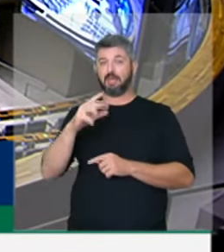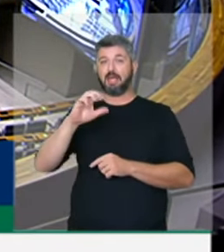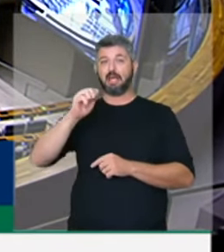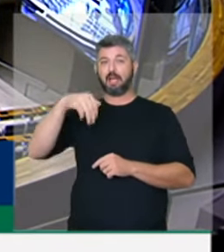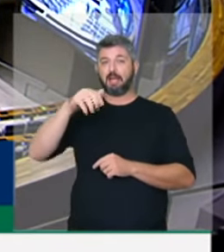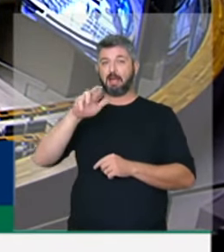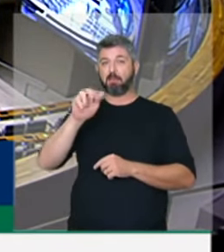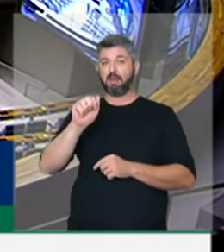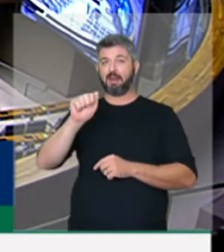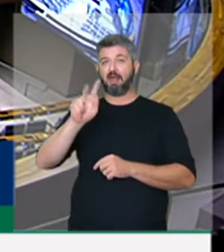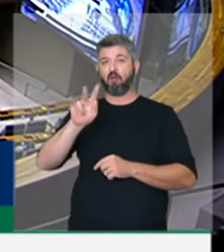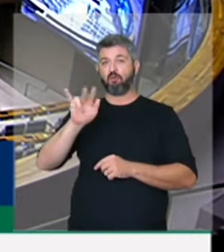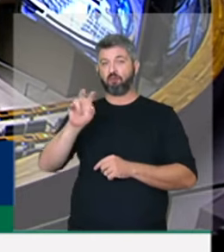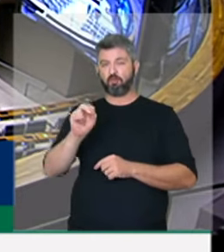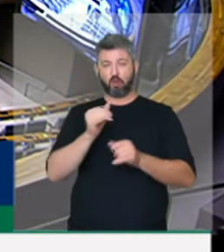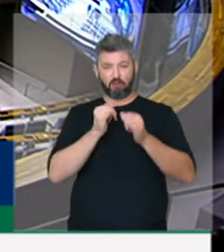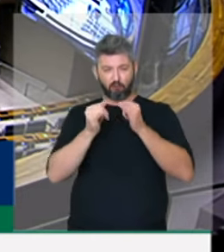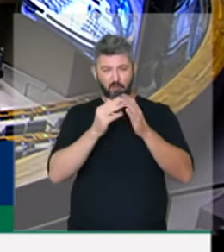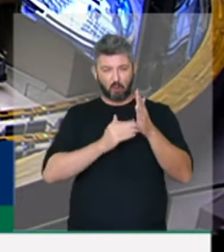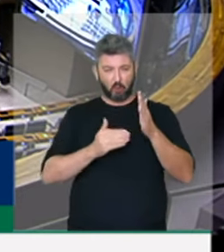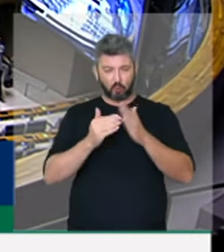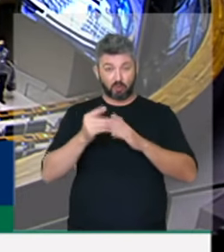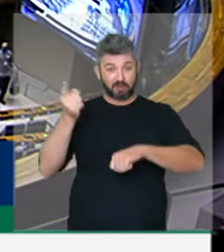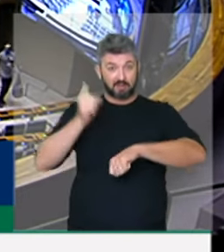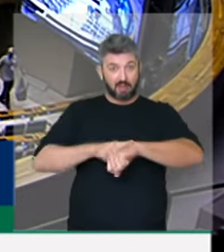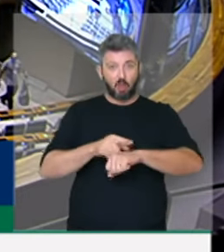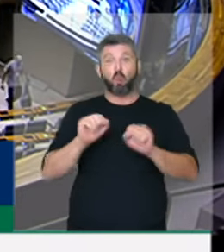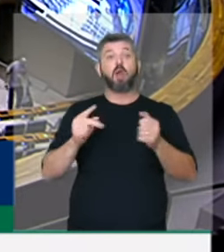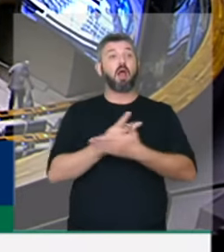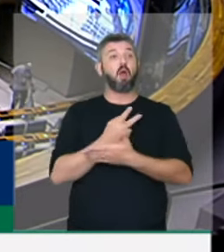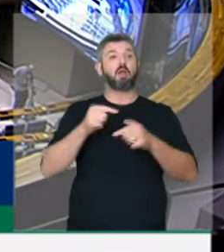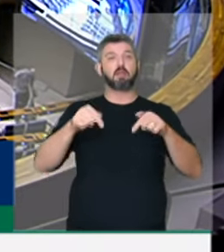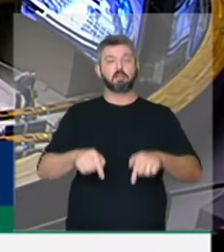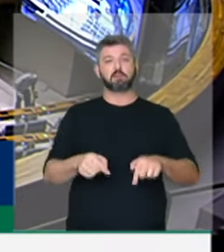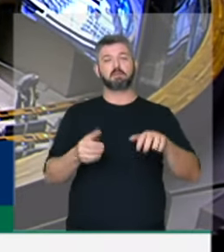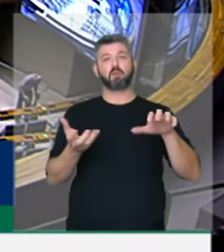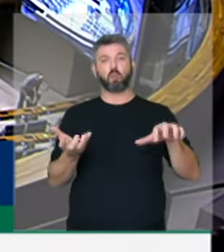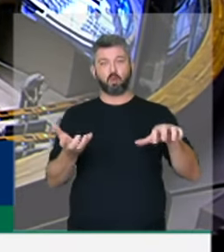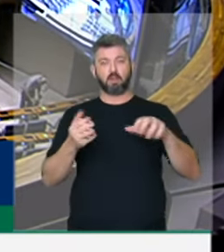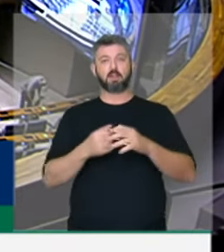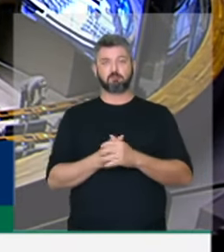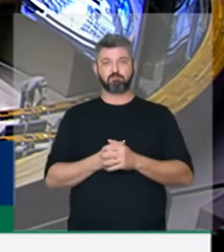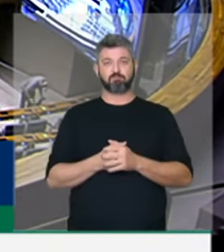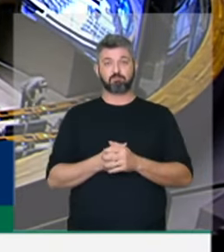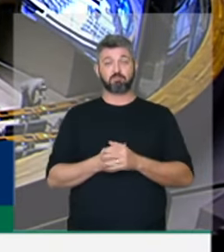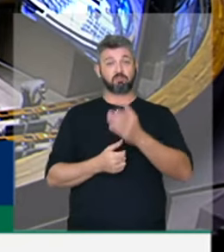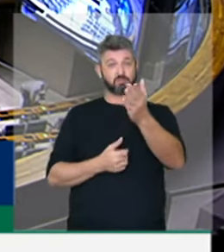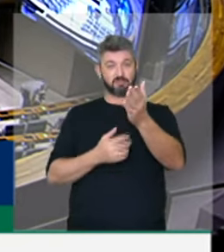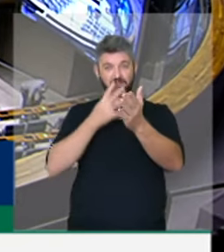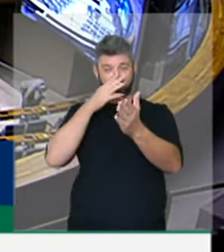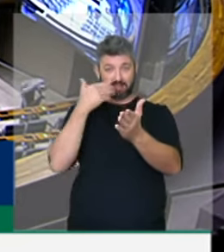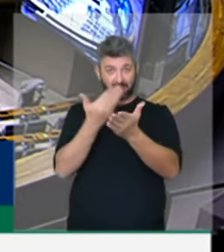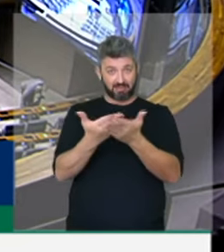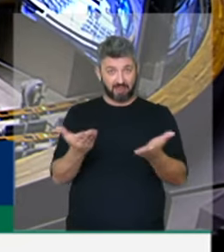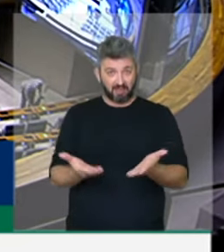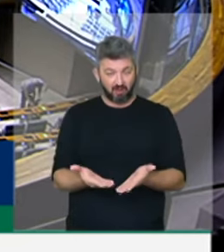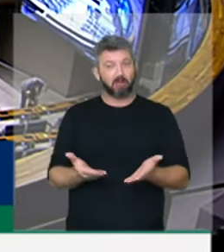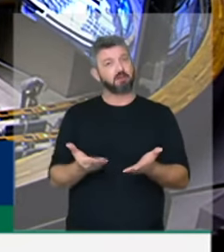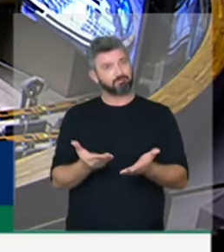CÂMARA DOS DEPUTADOS. A VOCÊ QUE ESTEVE CONOSCO, NOS ACOMPANHANDO ATÉ AGORA, DESEJO UMA EXCELENTE NOITE E MUITO OBRIGADO PELA SUA AUDIÊNCIA E ATÉ A PRÓXIMA.